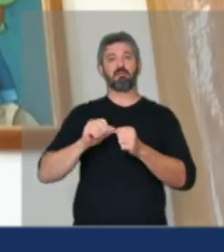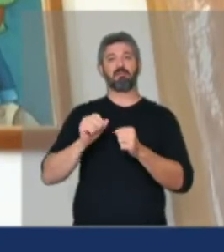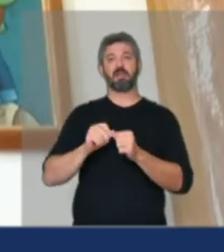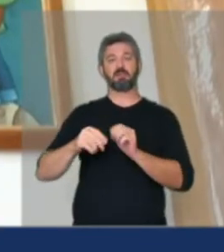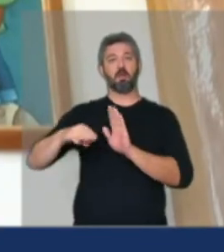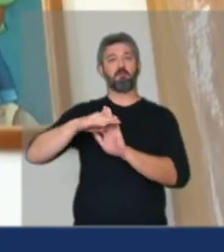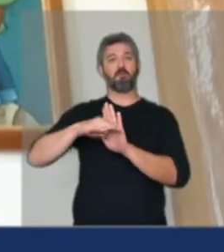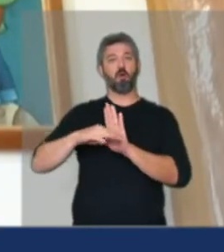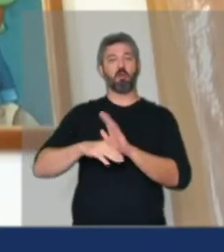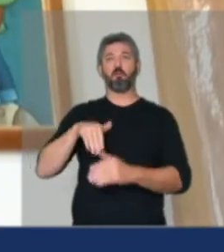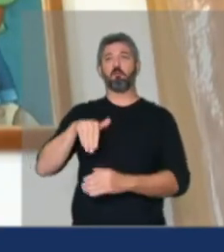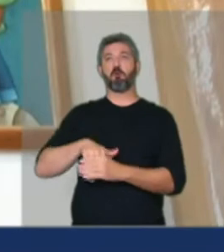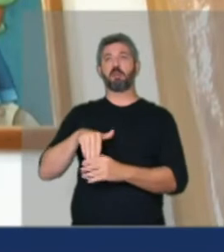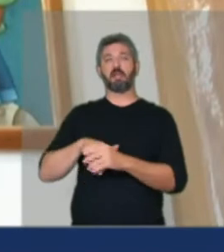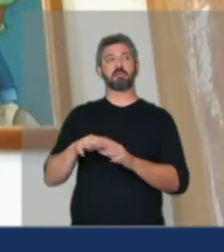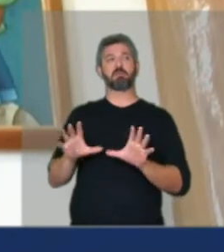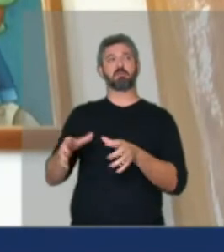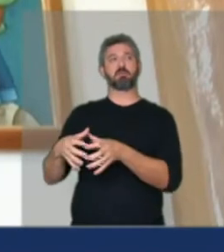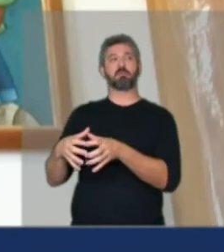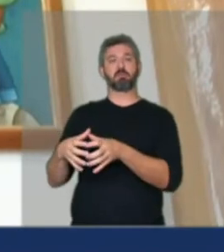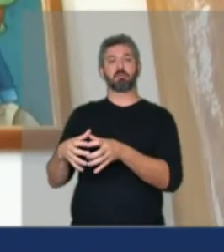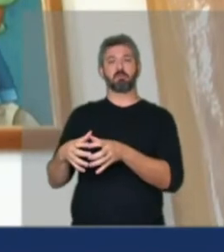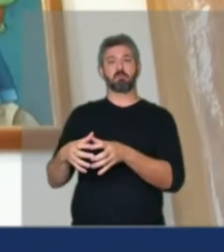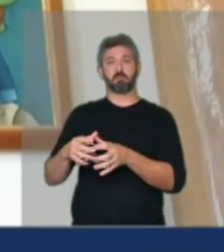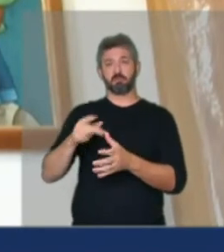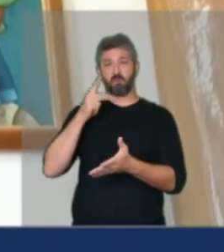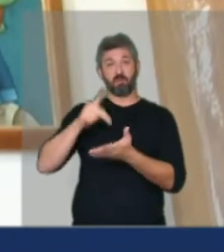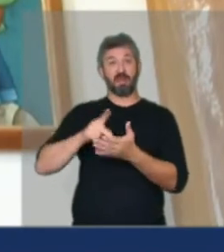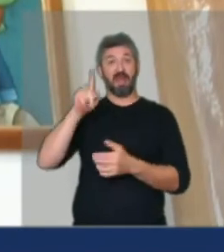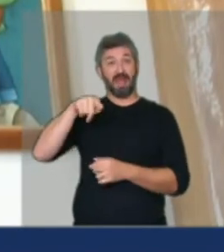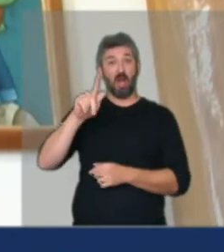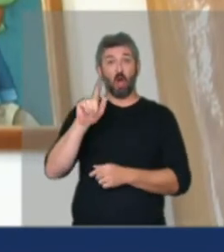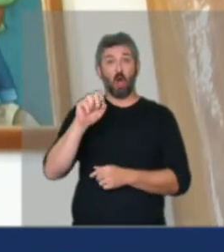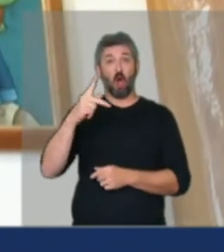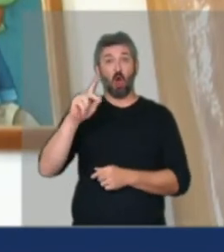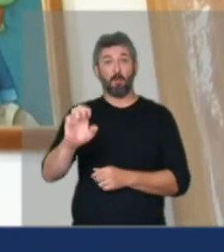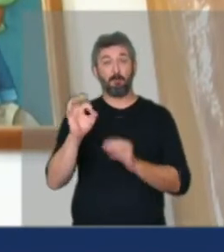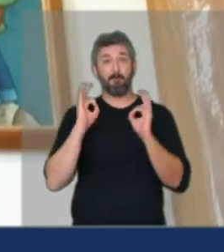VOTAÇÕES QUE É UM VERDADEIRO GOLPE AO VOCÊ ATENTAR CONTRA O PATRIMÔNIO